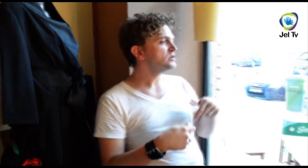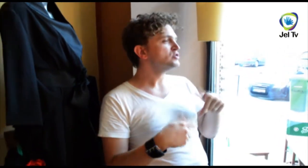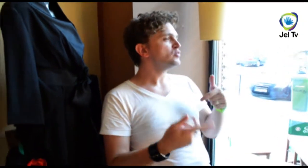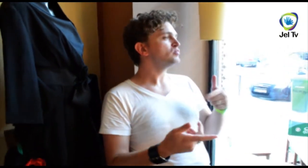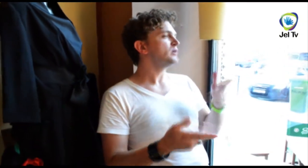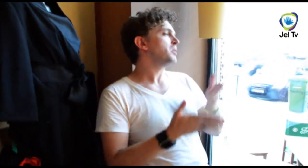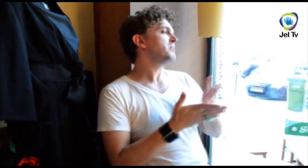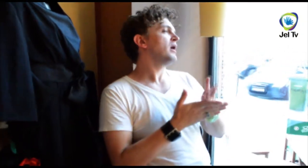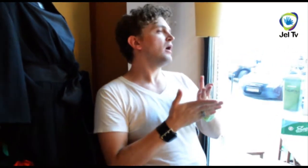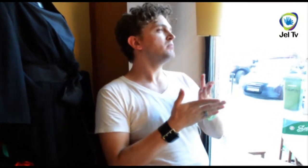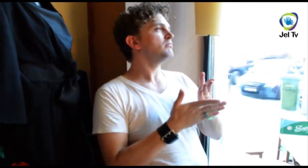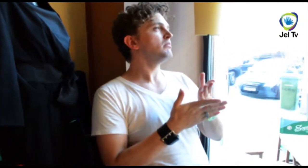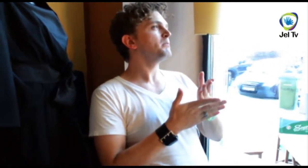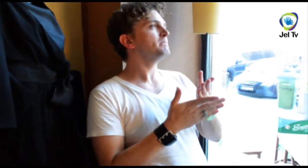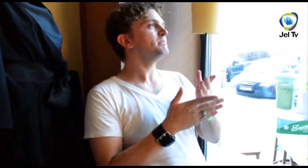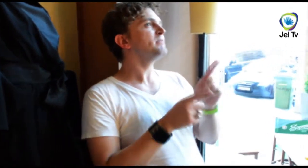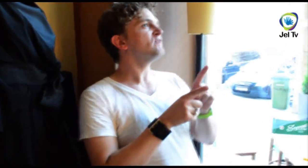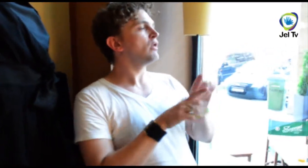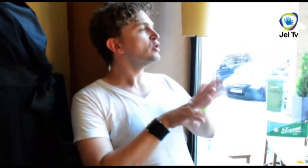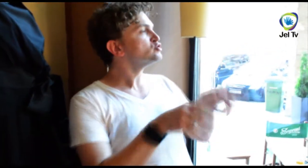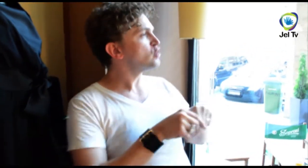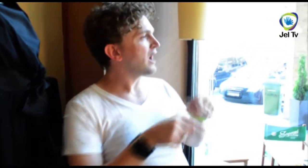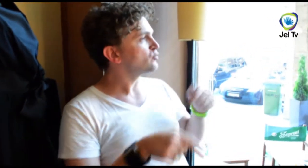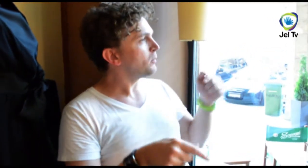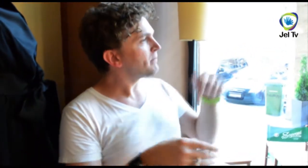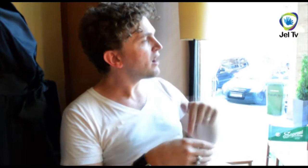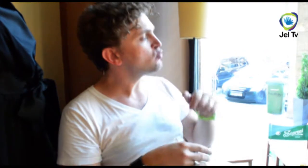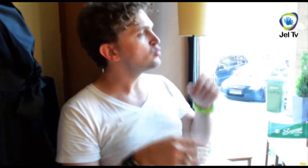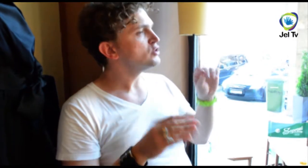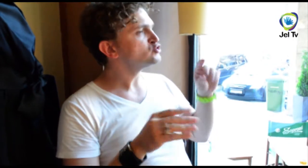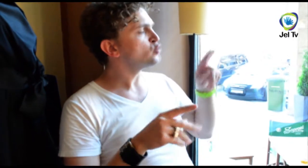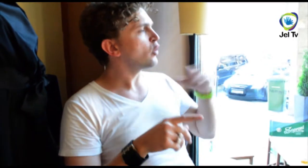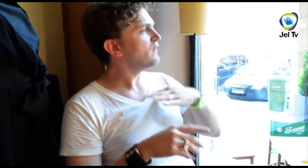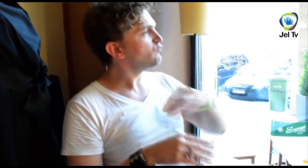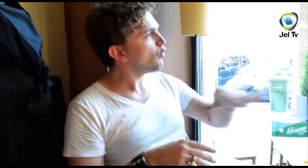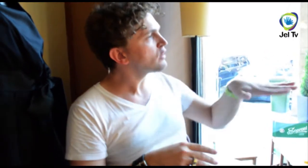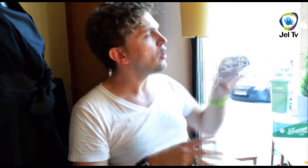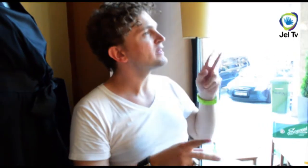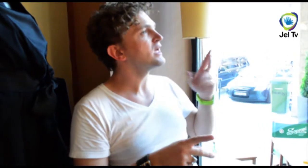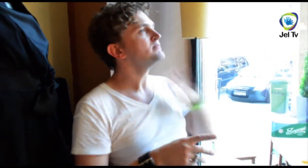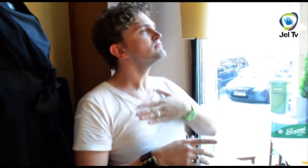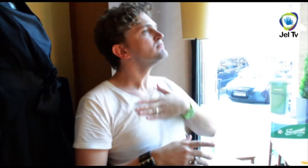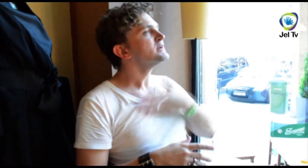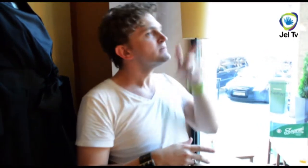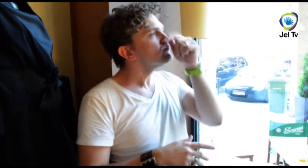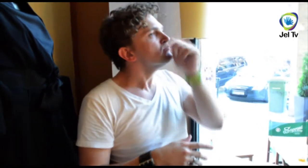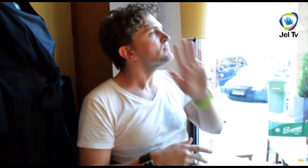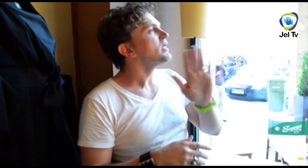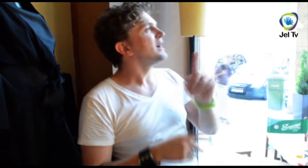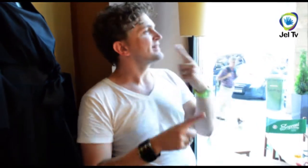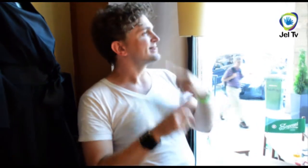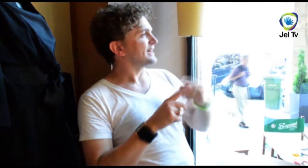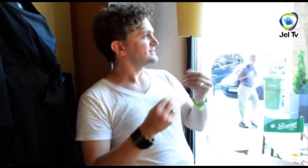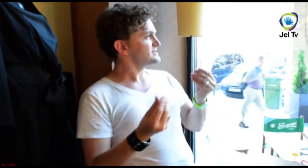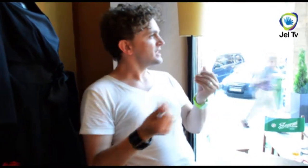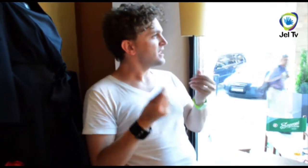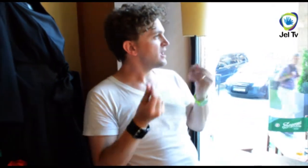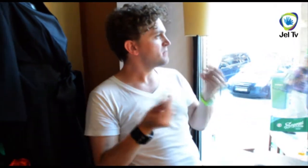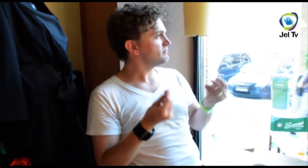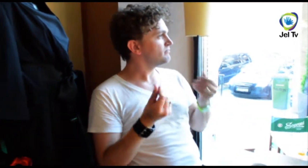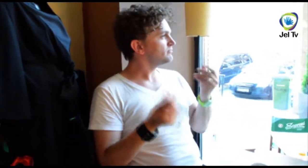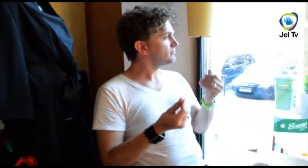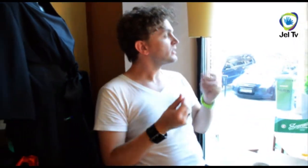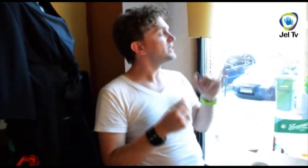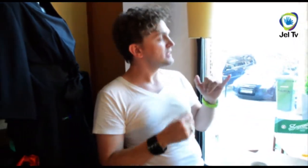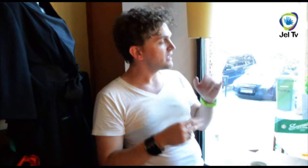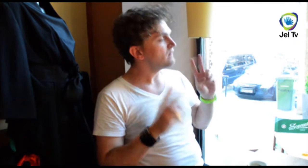Utána a családomon belül sokan szeretnek textil anyagokkal foglalkozni.